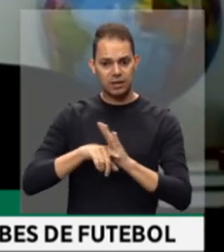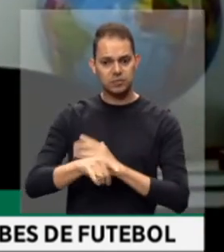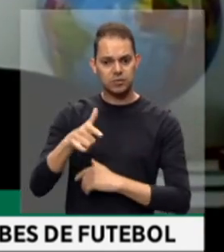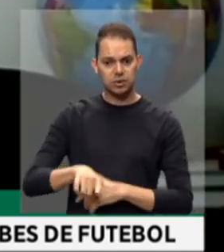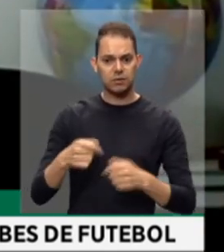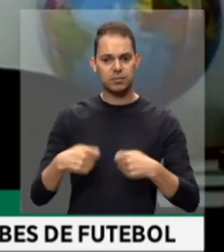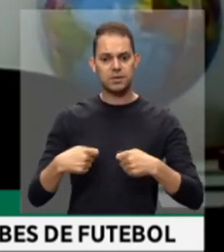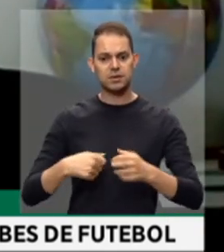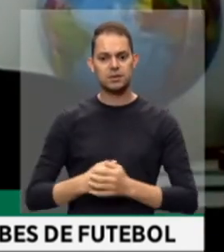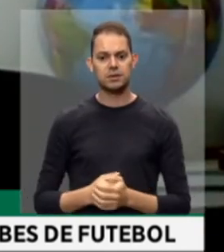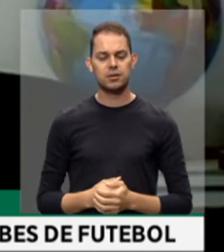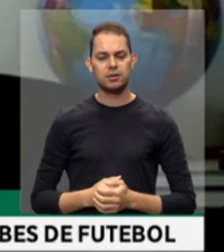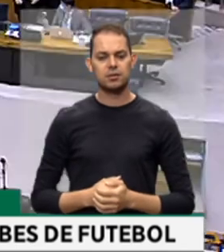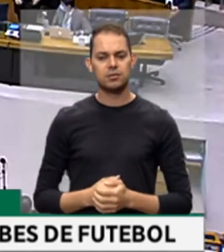PRESIDENTE, QUESTÃO DE ORDEM EU QUERO AJUDAR A MESA EU VOU